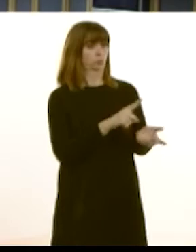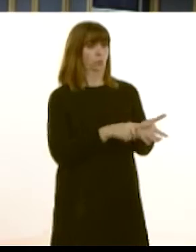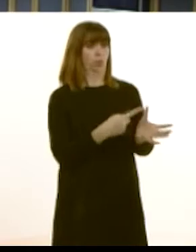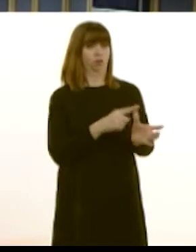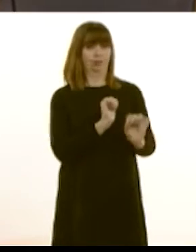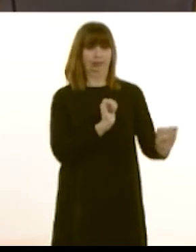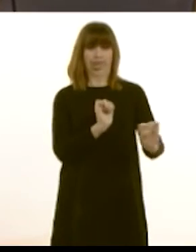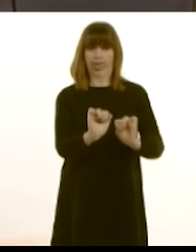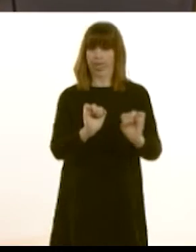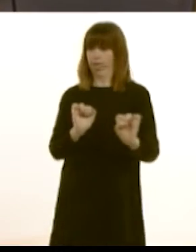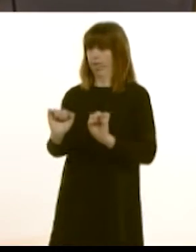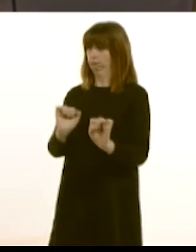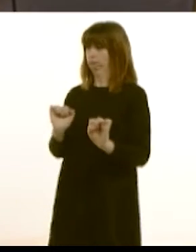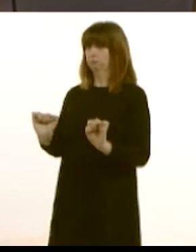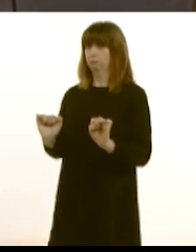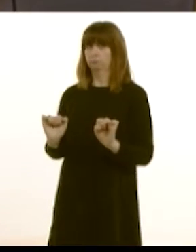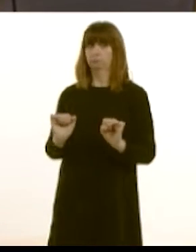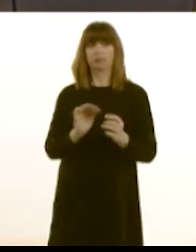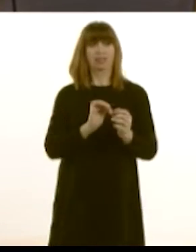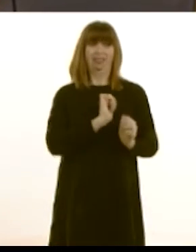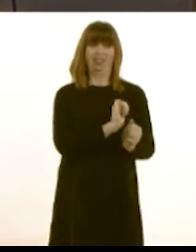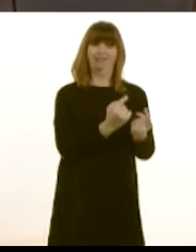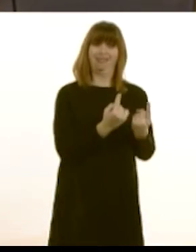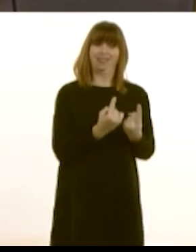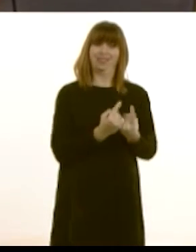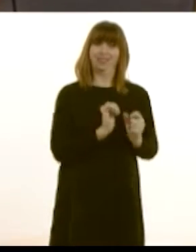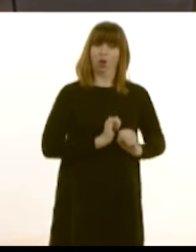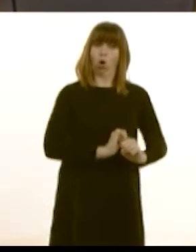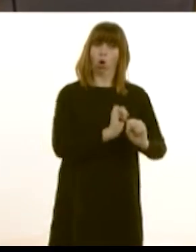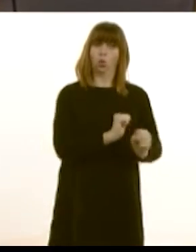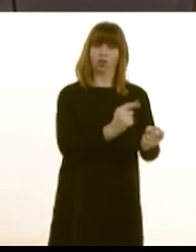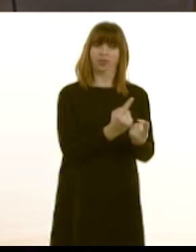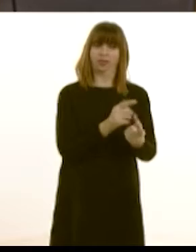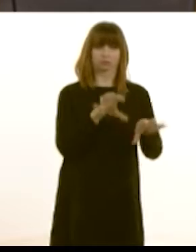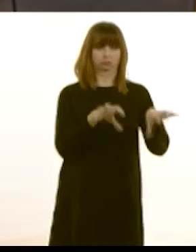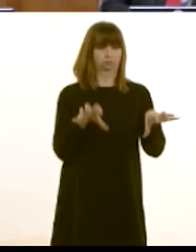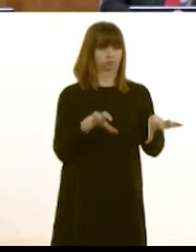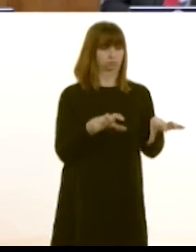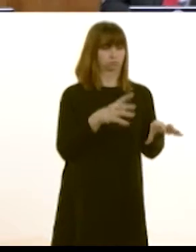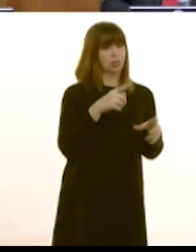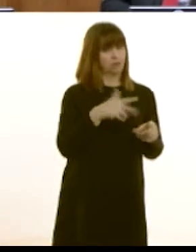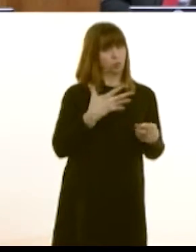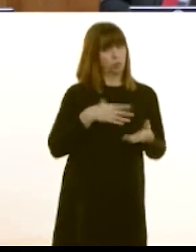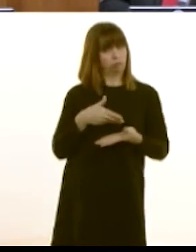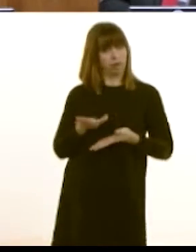unigol yw gweithdrefnau ar gyfer trosglwyddo asedau gan awdurdodau lleol, ond byddwn iín erfyn, wrth gwrs, iddynt gysylltuín fanwl gydaír gymuned leol.